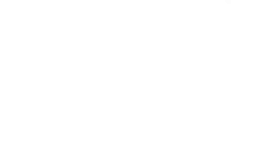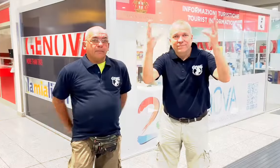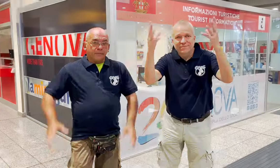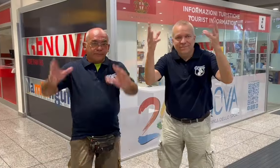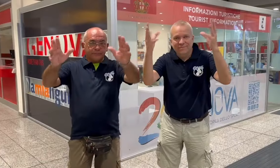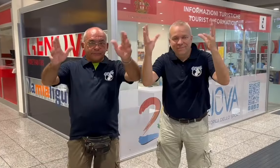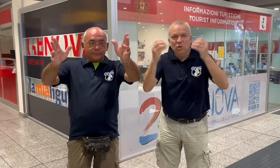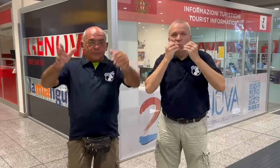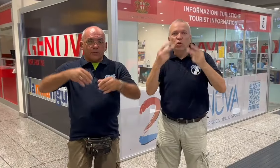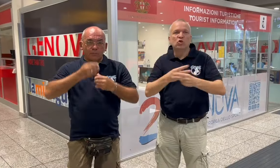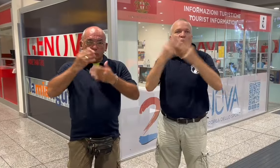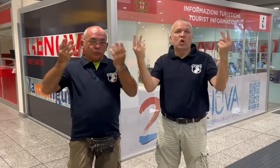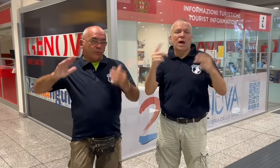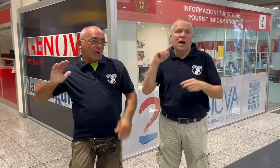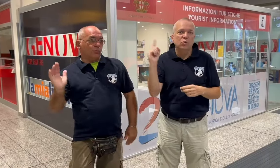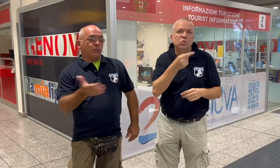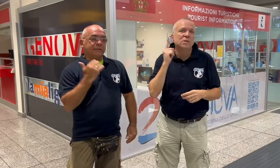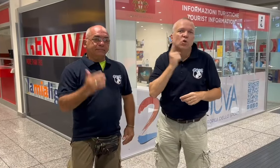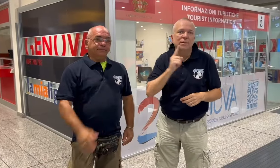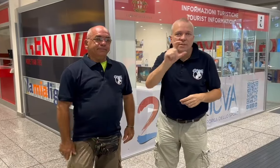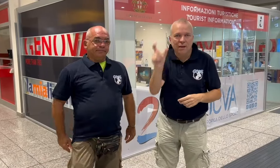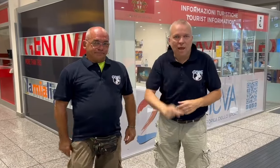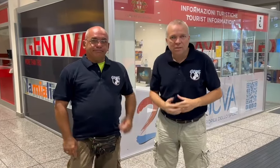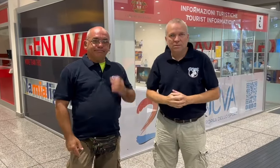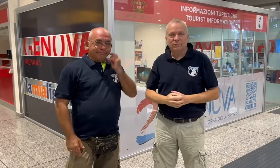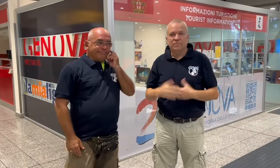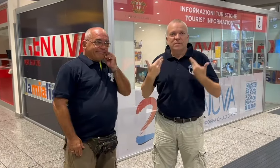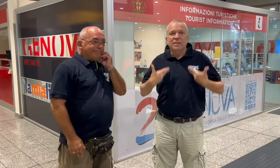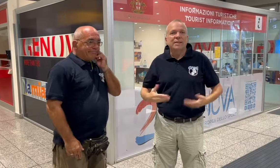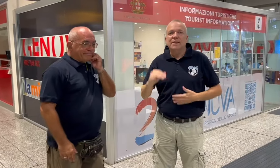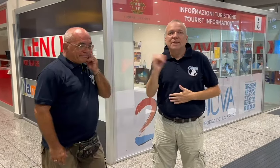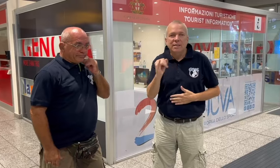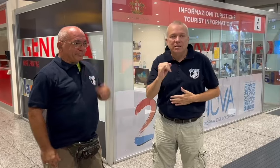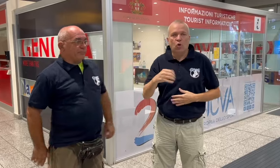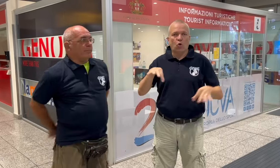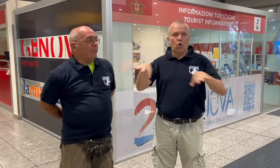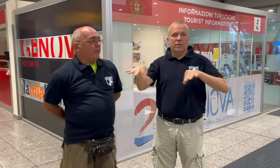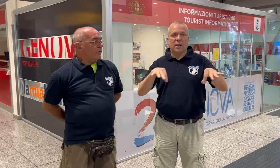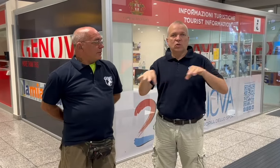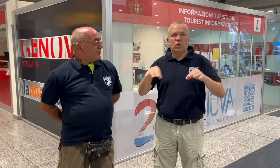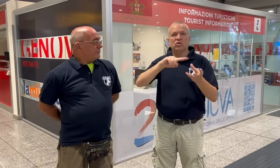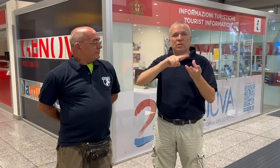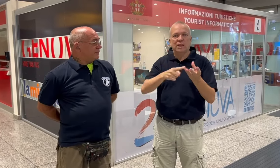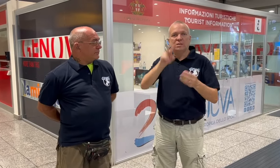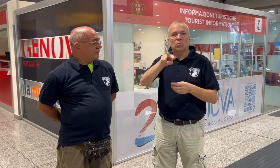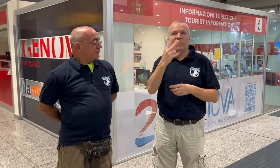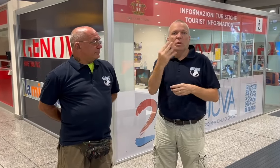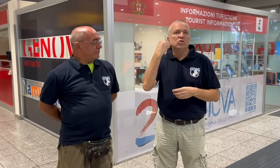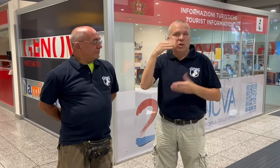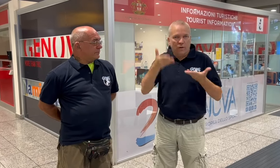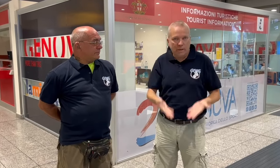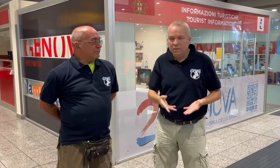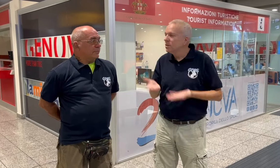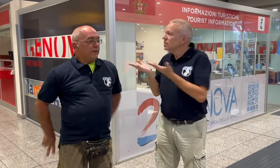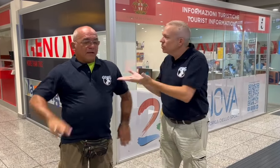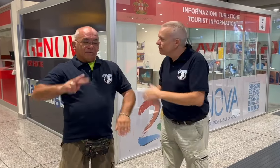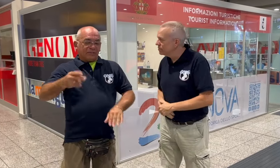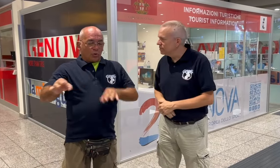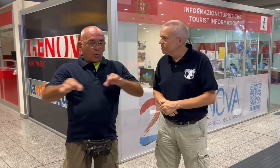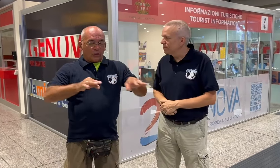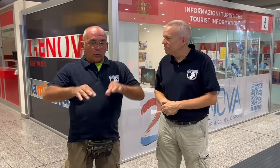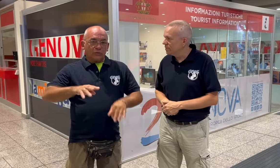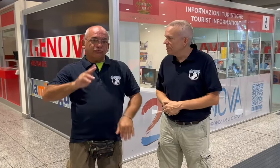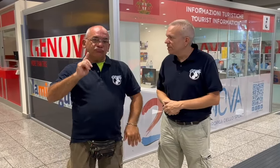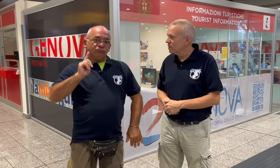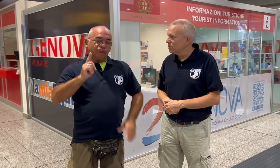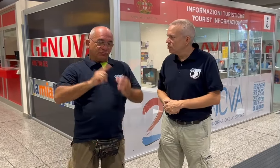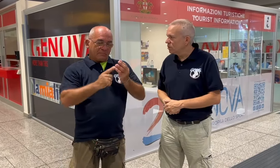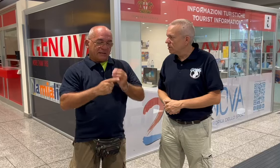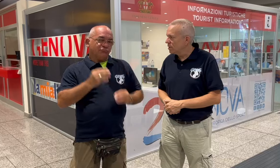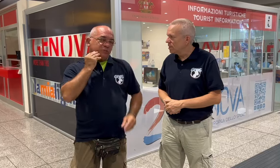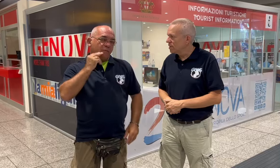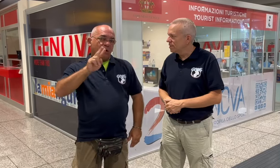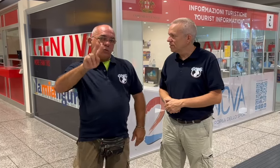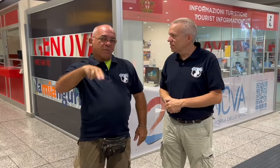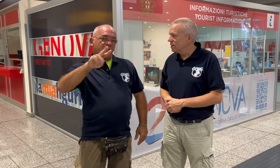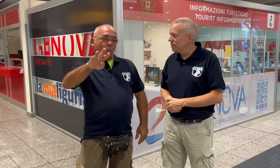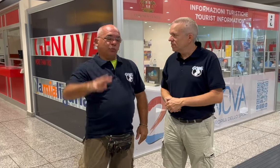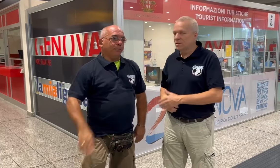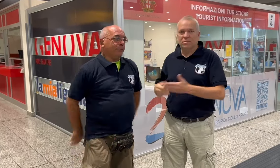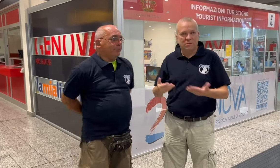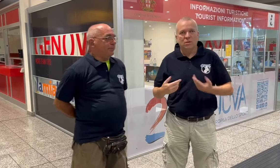Buongiorno a tutti i sordi italiani. io sono il coordinatore GMS 2024 a Genova e tu? Sono il vice coordinatore GMS 2024 a Genova